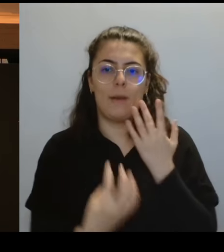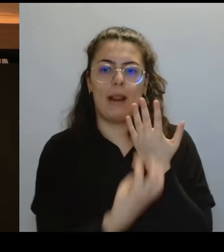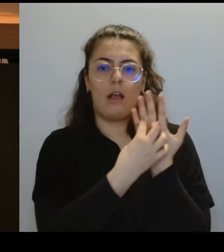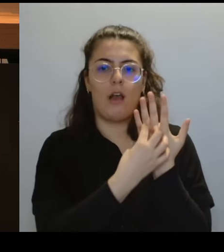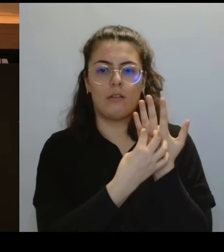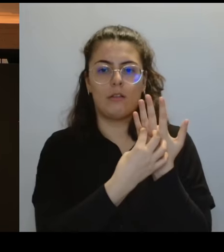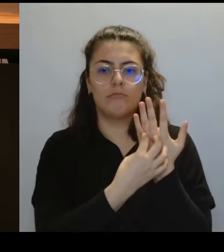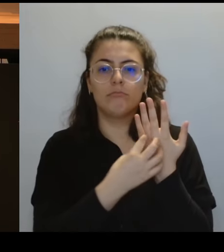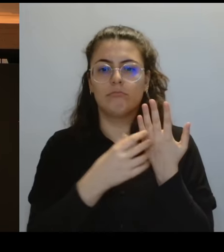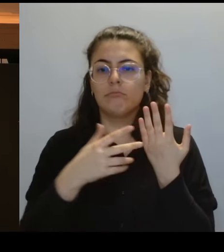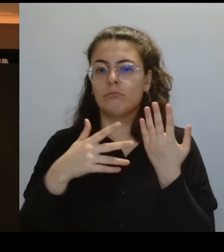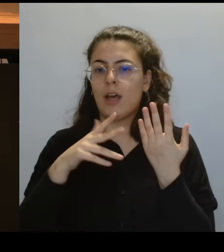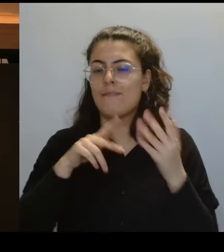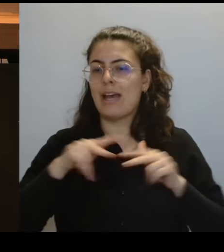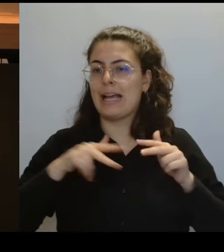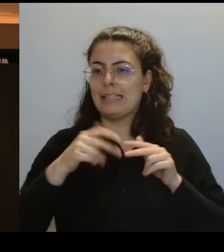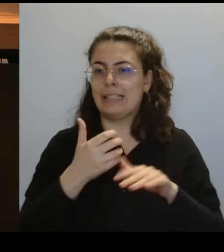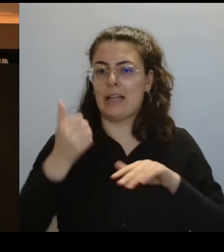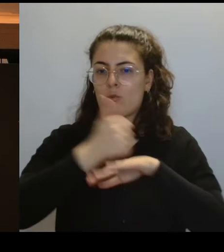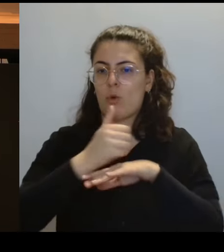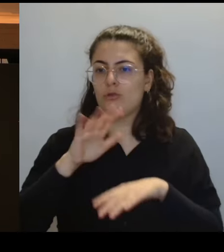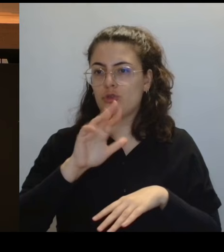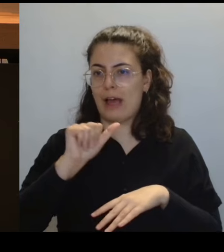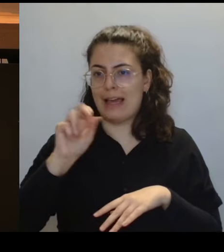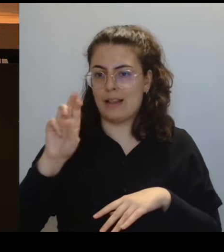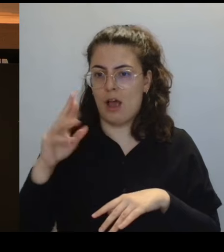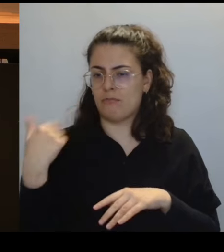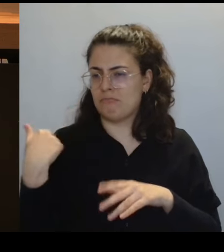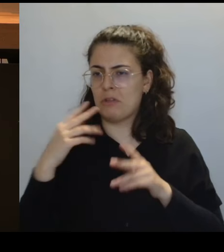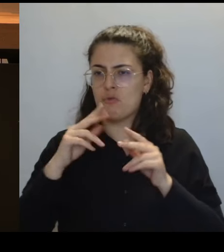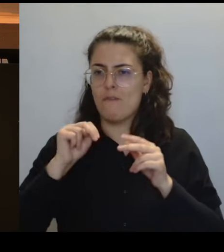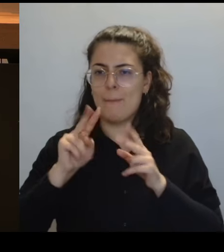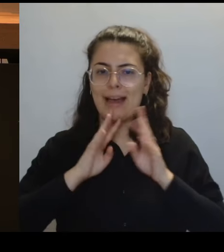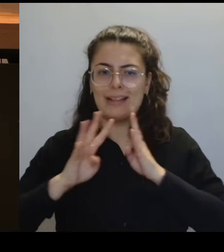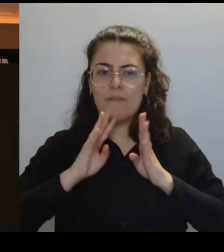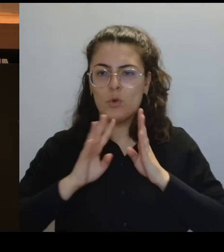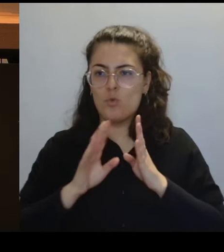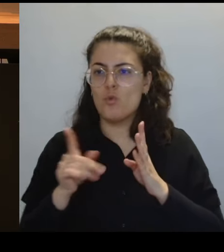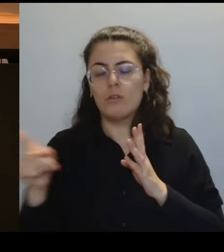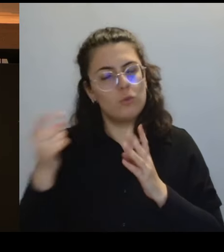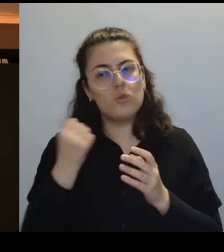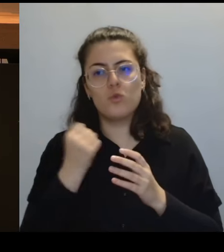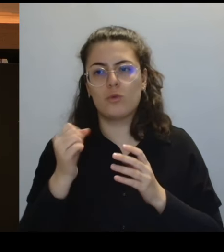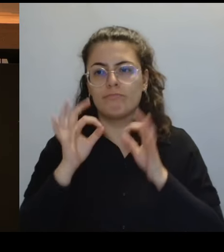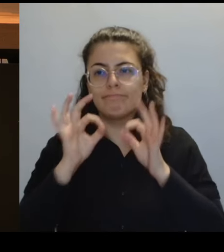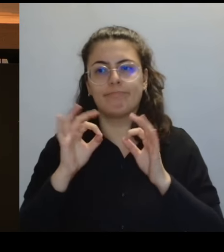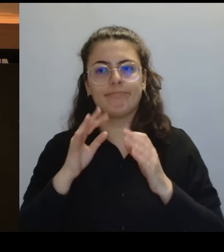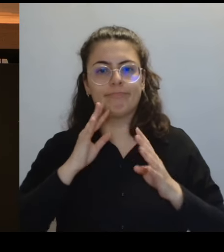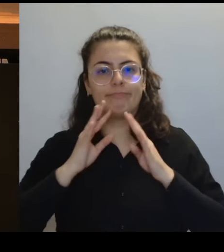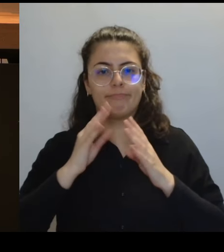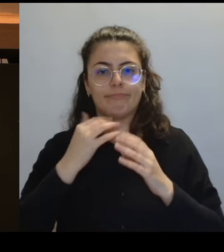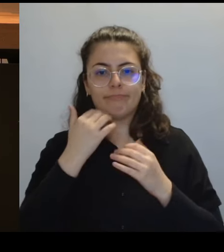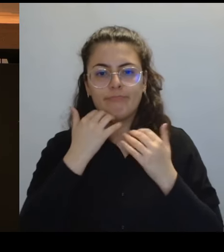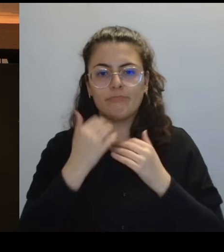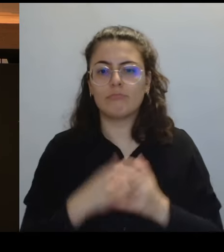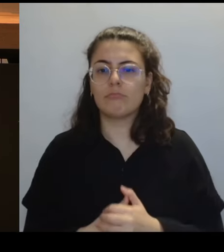auf den Punkt gebracht. Sie sagte nämlich, dass das nicht bedeutet, dass die übrigen Fahrzeuge irrelevant seien.